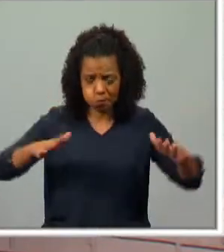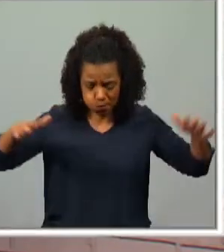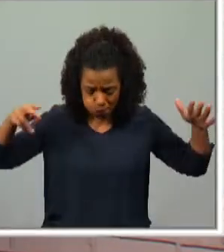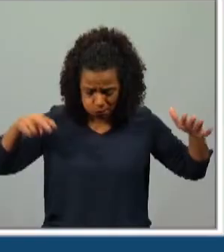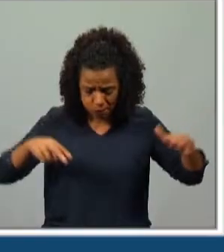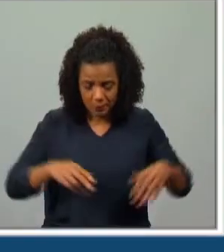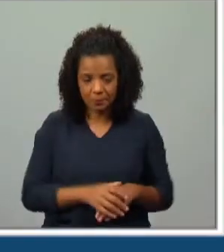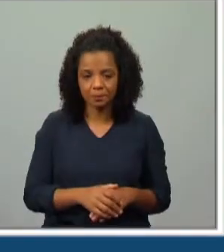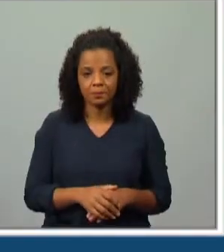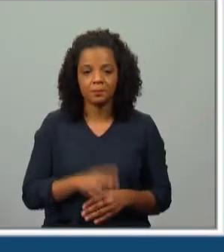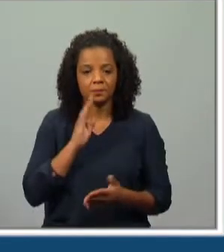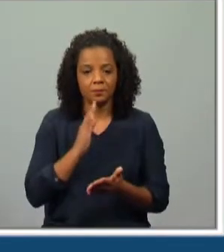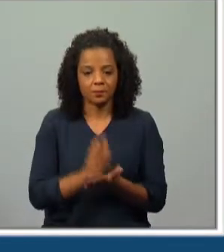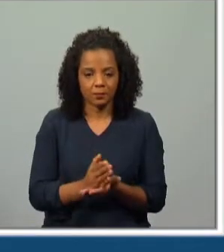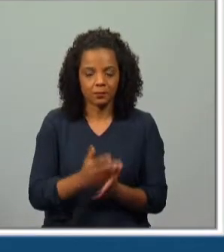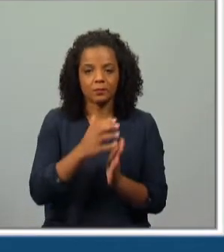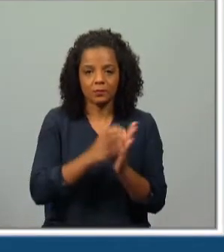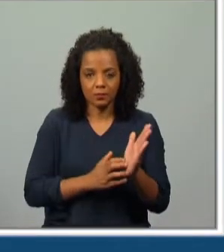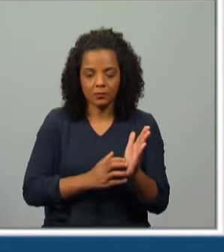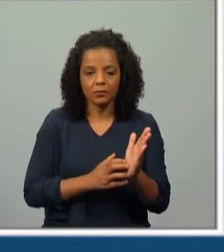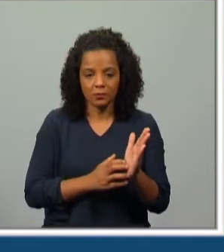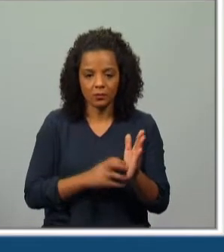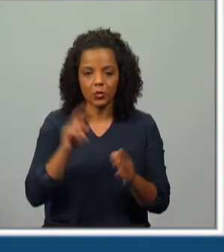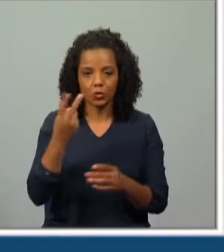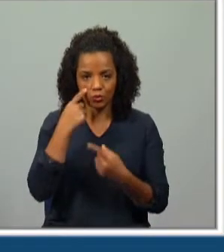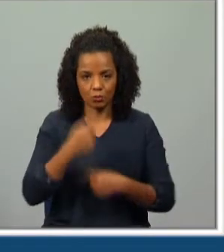por fim vamos assinalar no texto duas expressões que mostram os efeitos do 最後，我們將在文中指出二表示效果的表達式